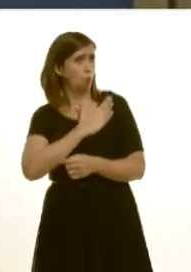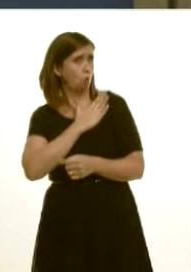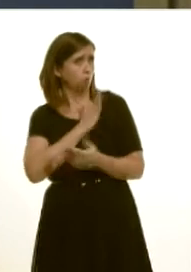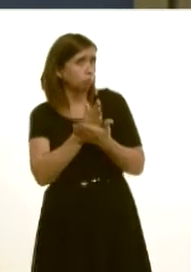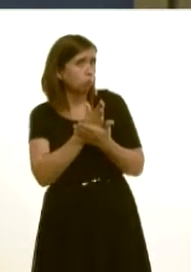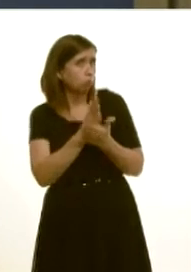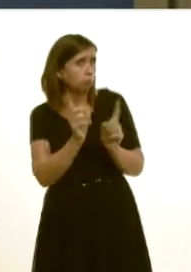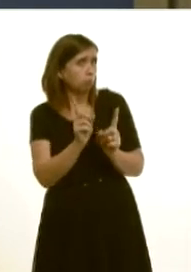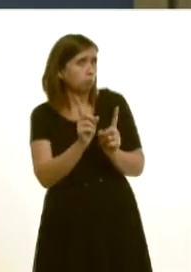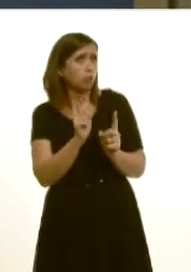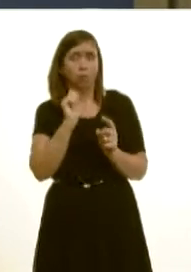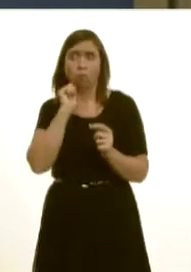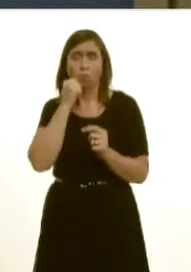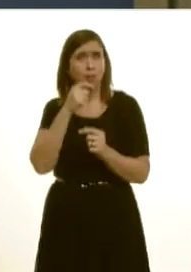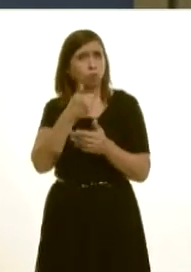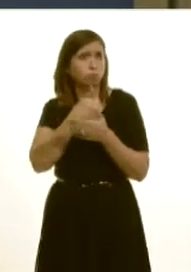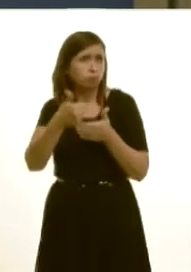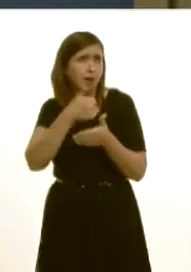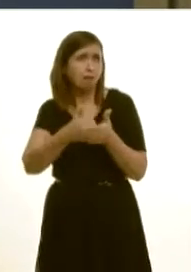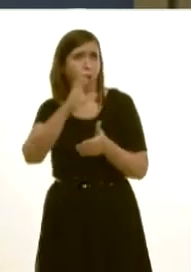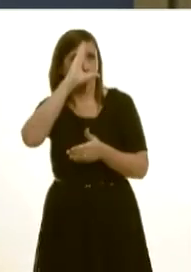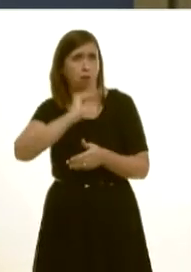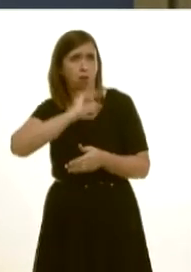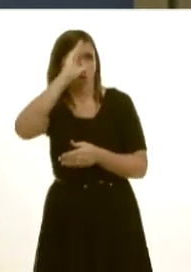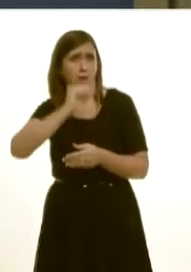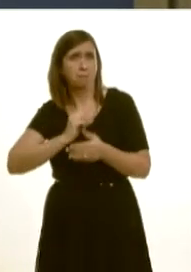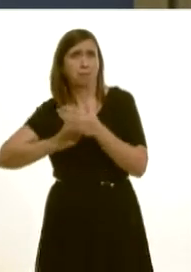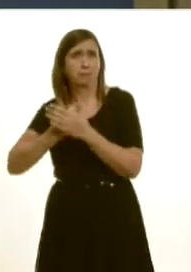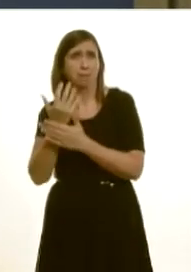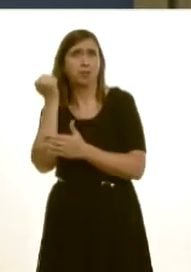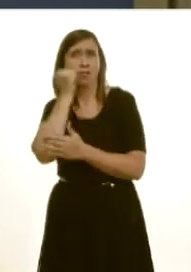sicrwydd y bydd yn cyhoeddi’n rheolaidd fanylion y gwariant ar ddatblygu’r llwybr